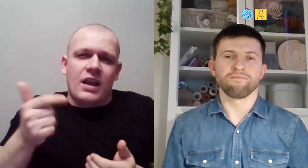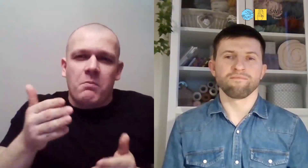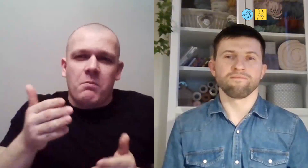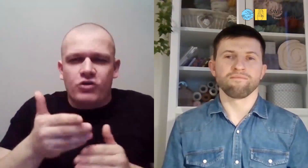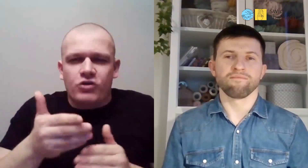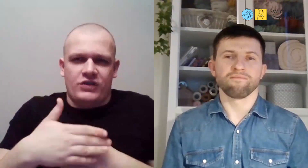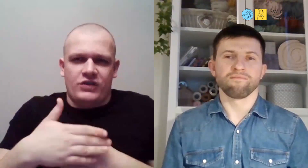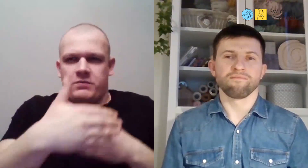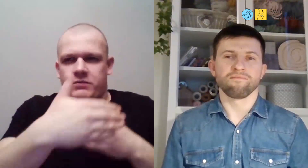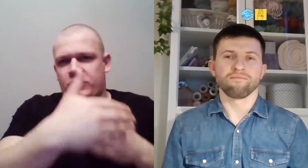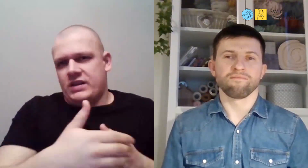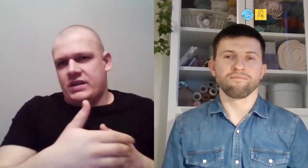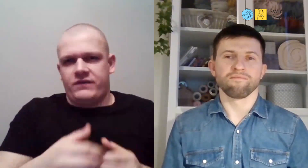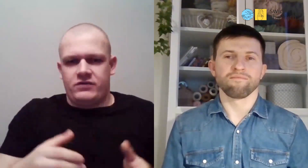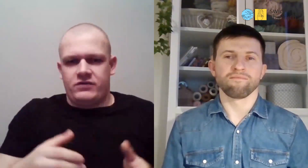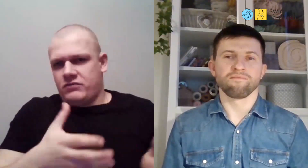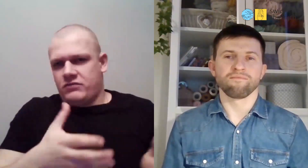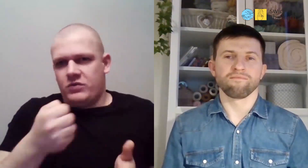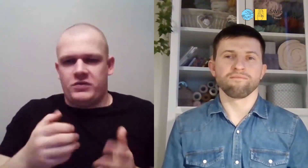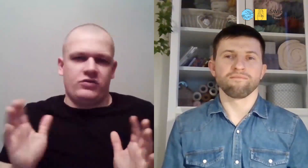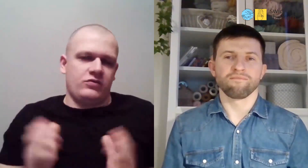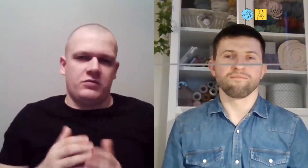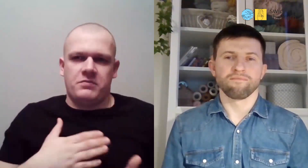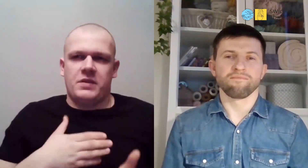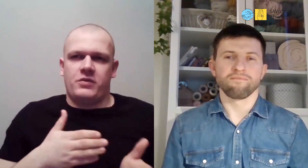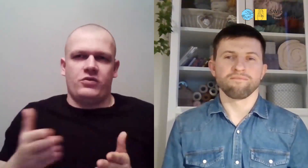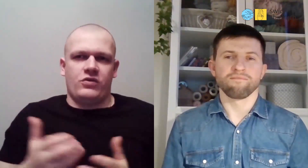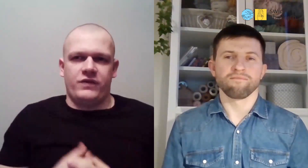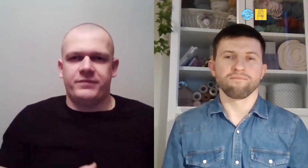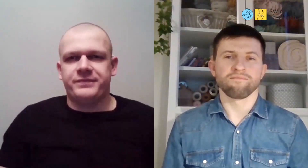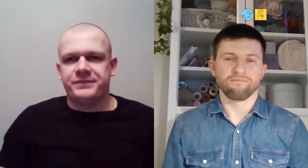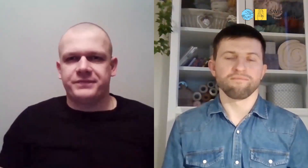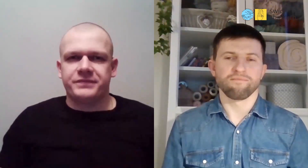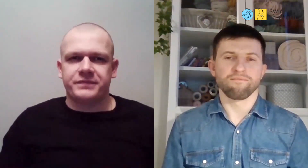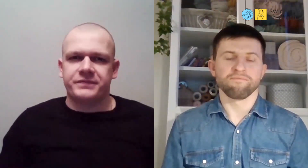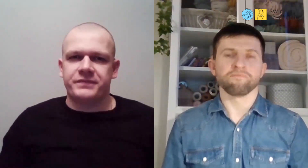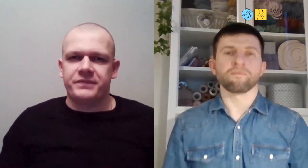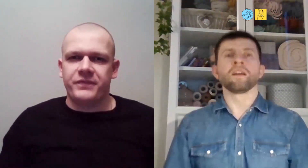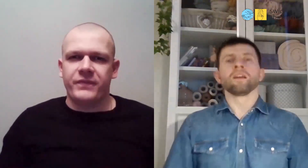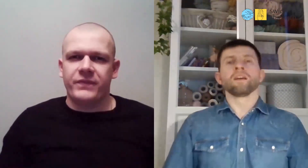Można pod drzwiami zostawić zakupy i gotowe.